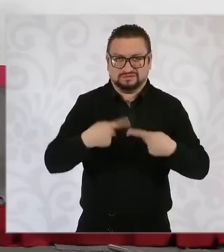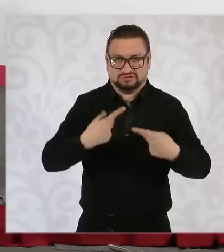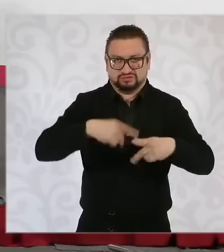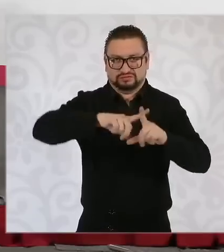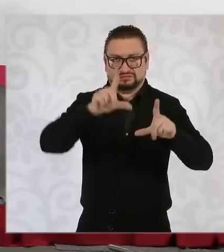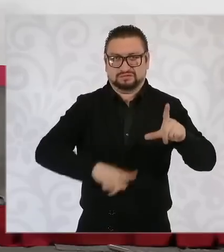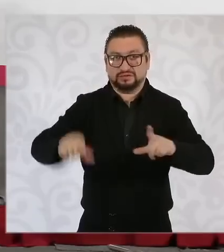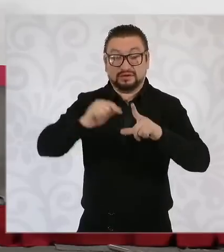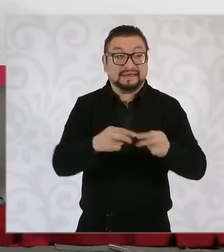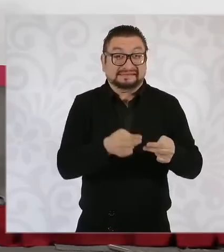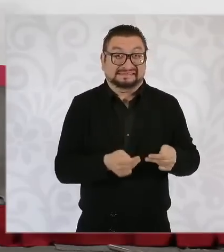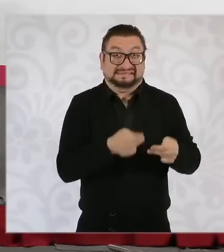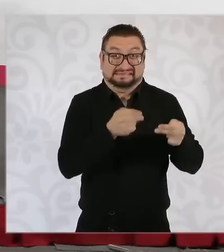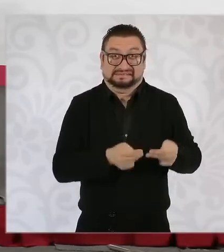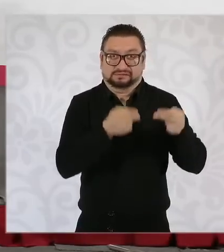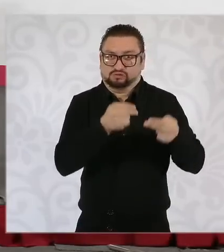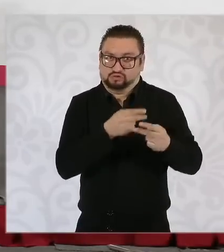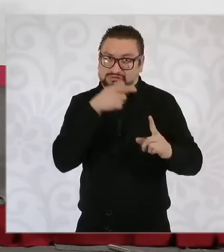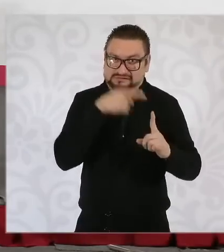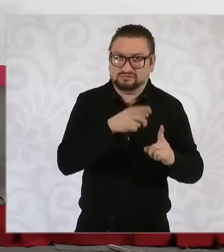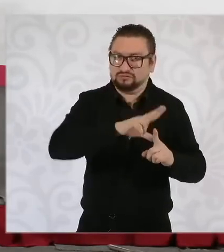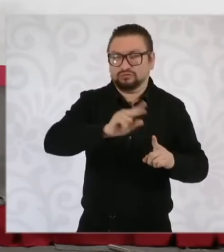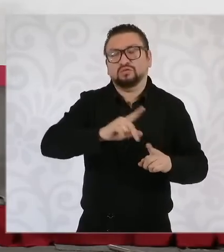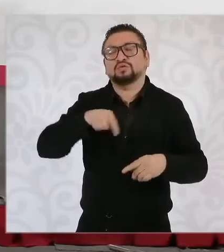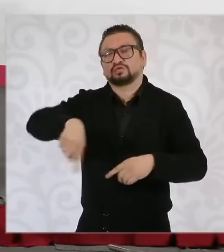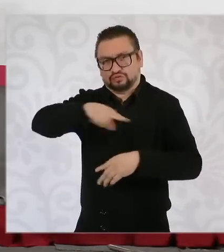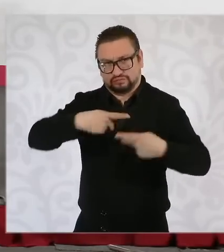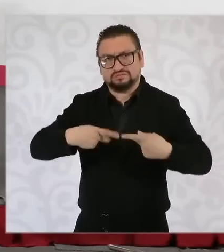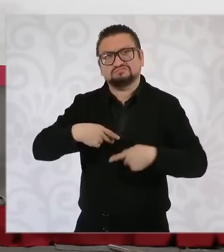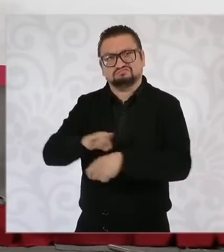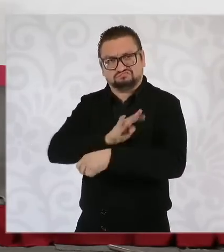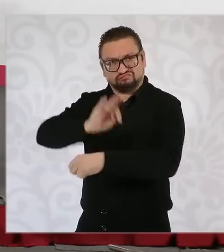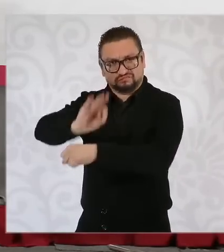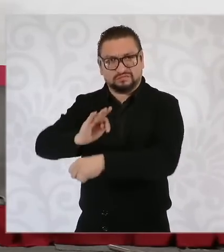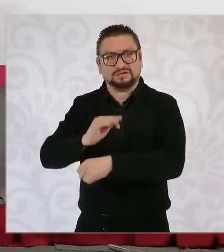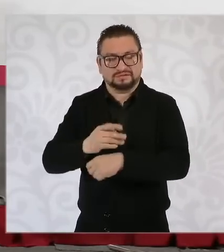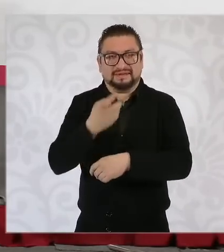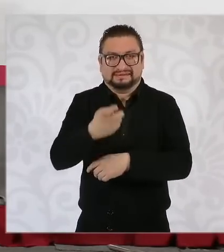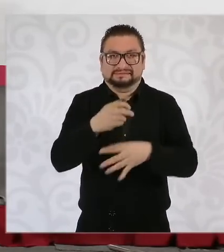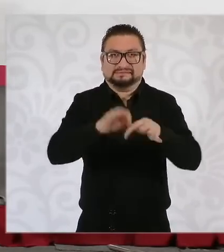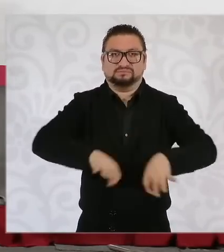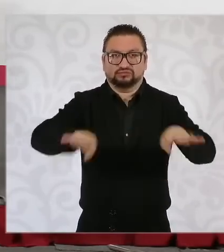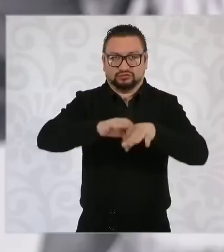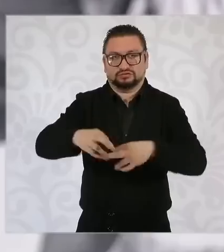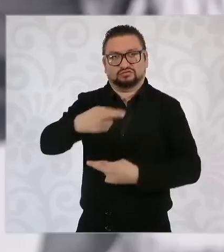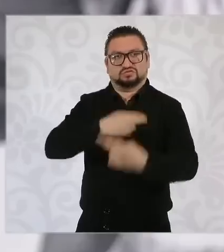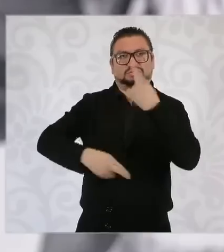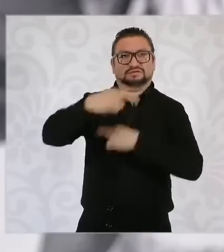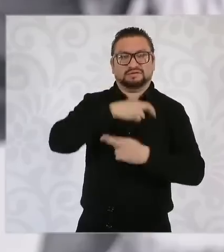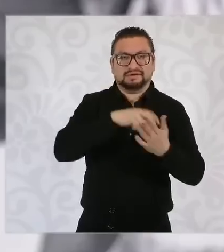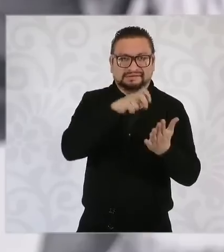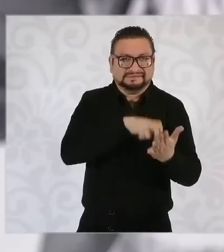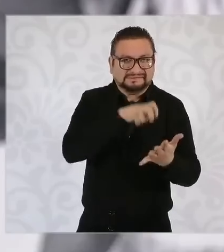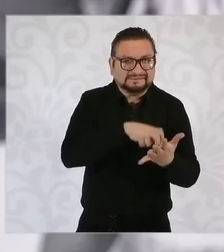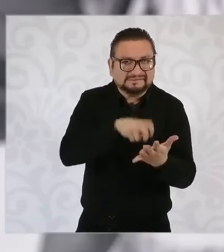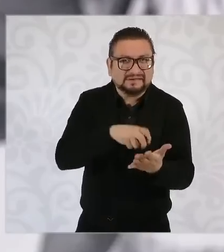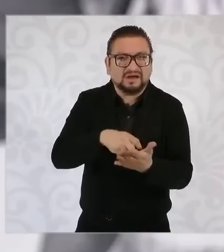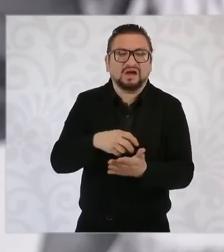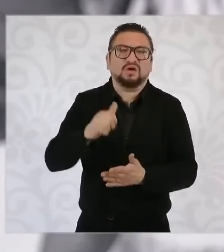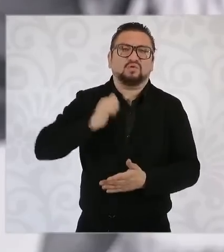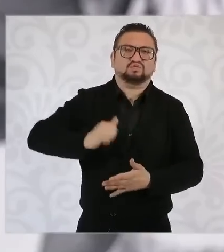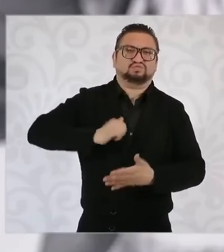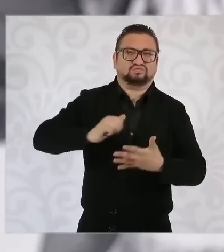mercancía más y representan la reversión de reformas de todas las reformas neoliberales